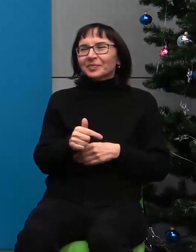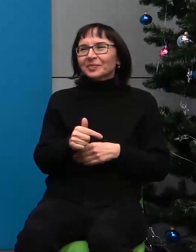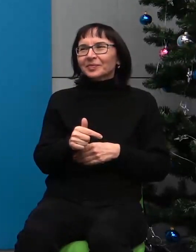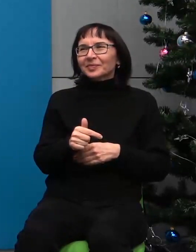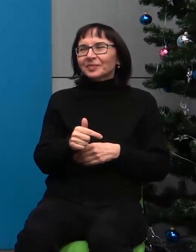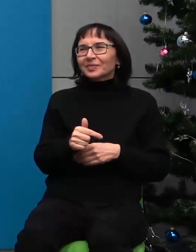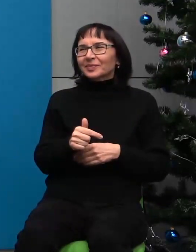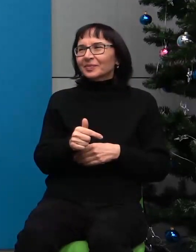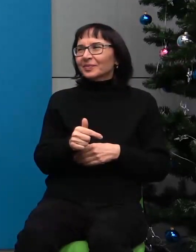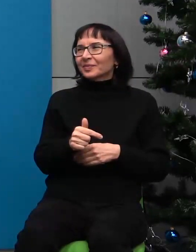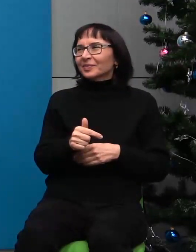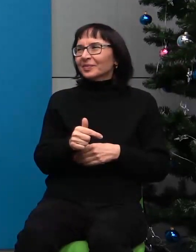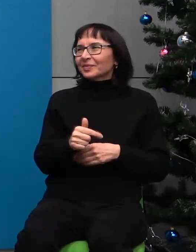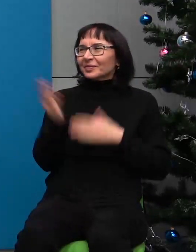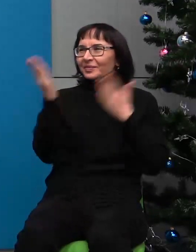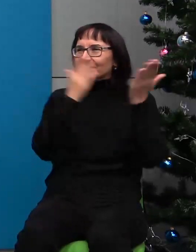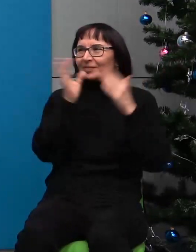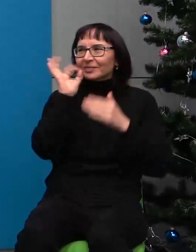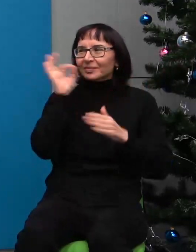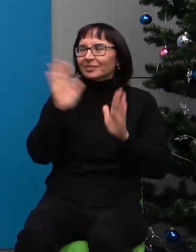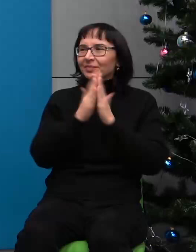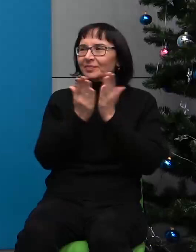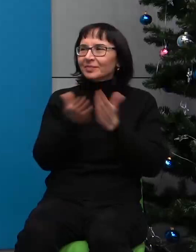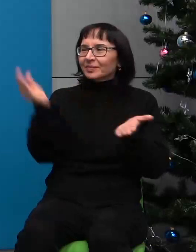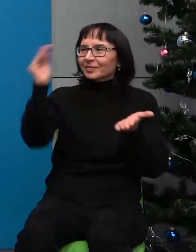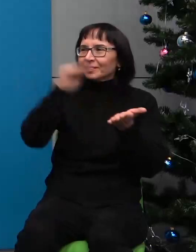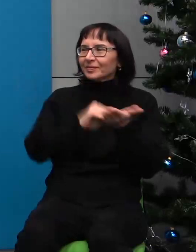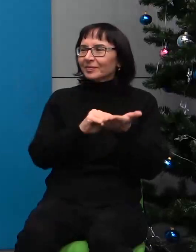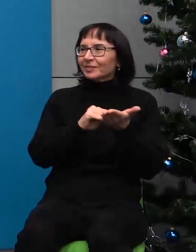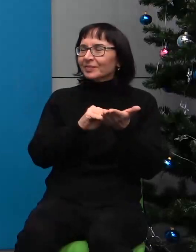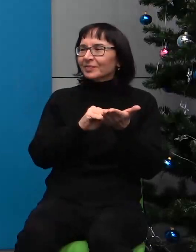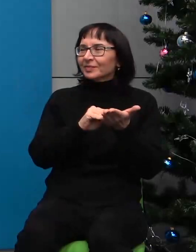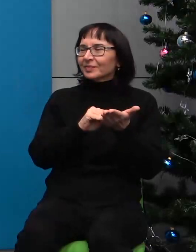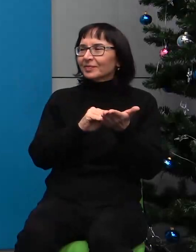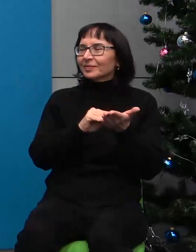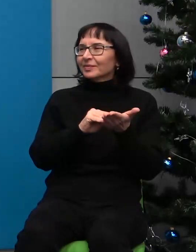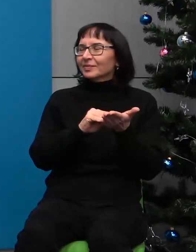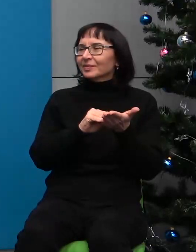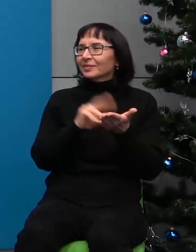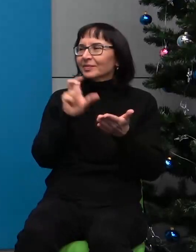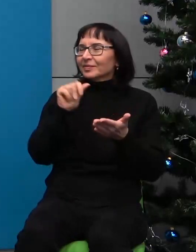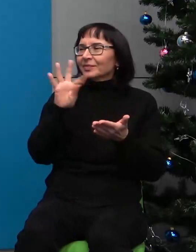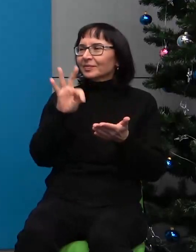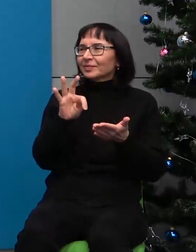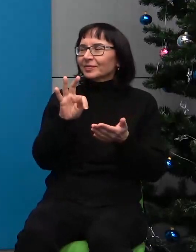Czytajmy dobre książki. Dołożę jeszcze na czacie pod transmisją.